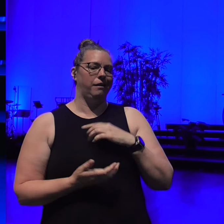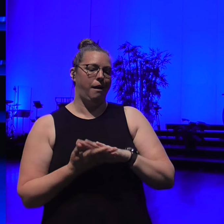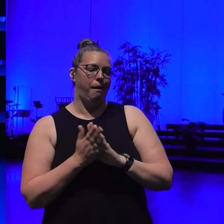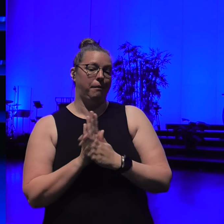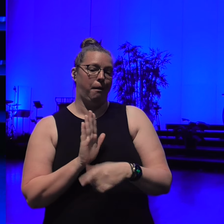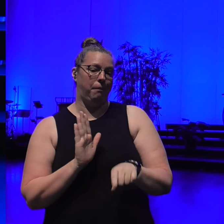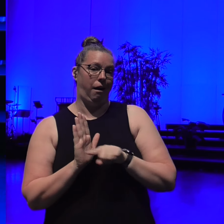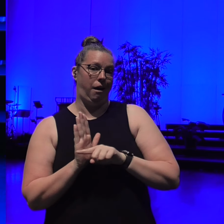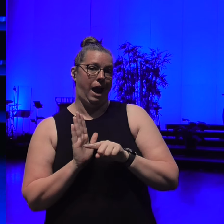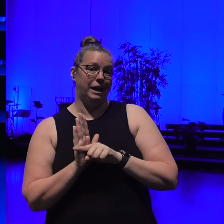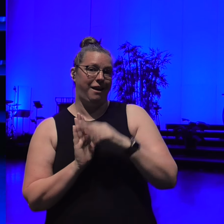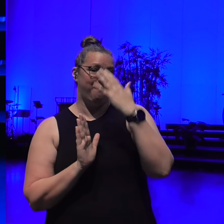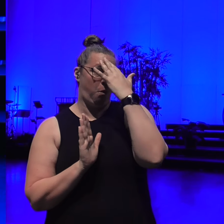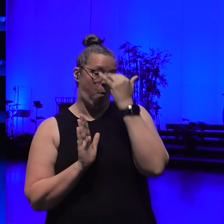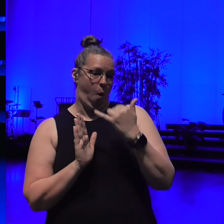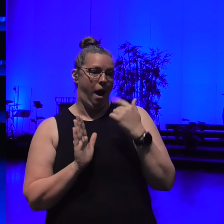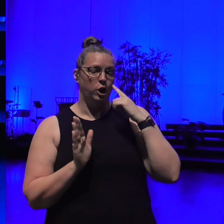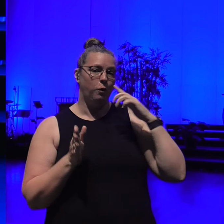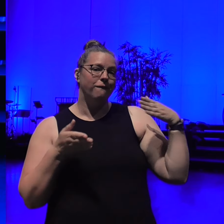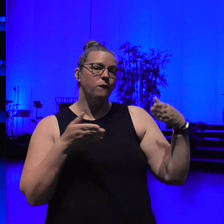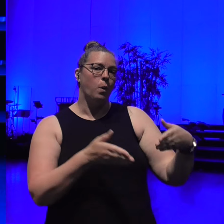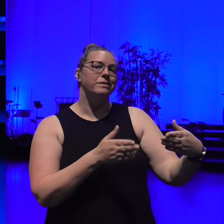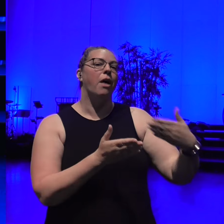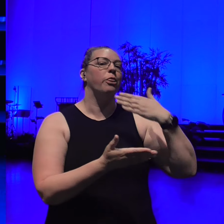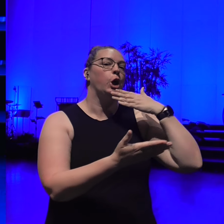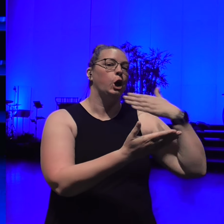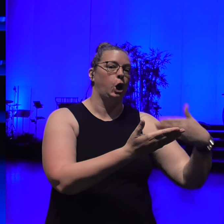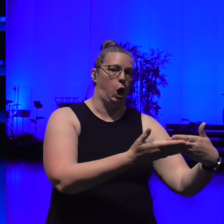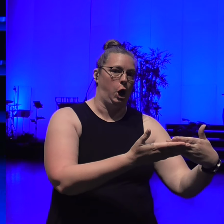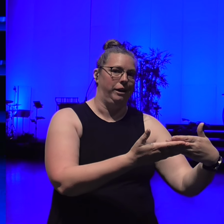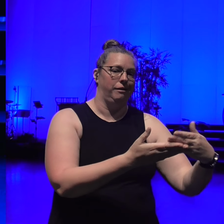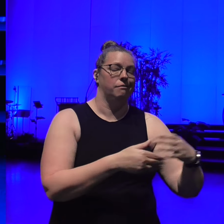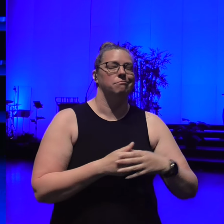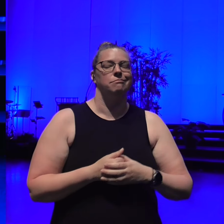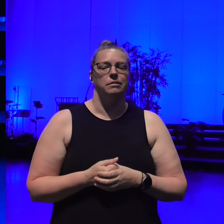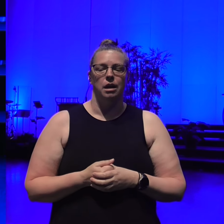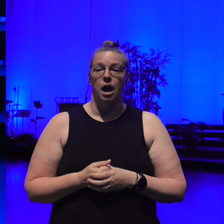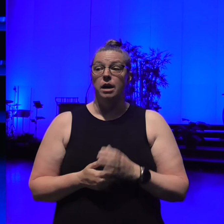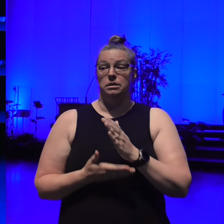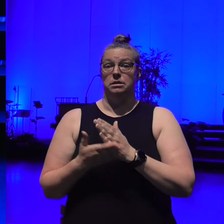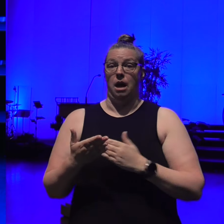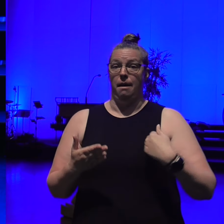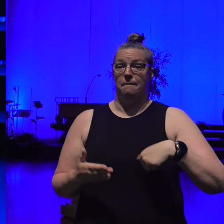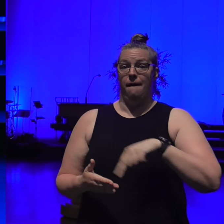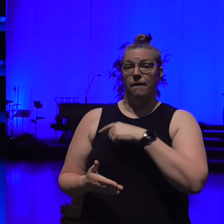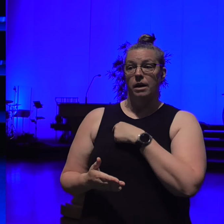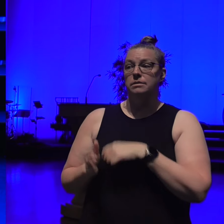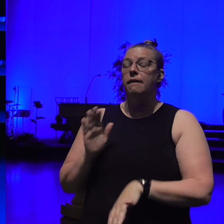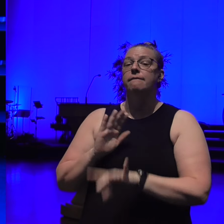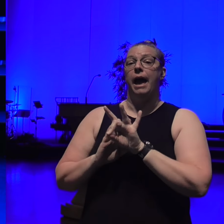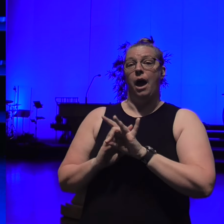nos vamos a centrar en lo bueno Algunos de nosotros tal vez incluso hemos descubierto en esta enseñanza